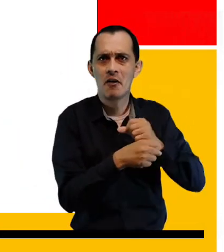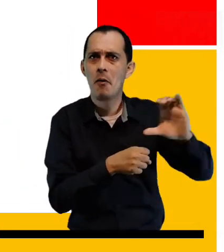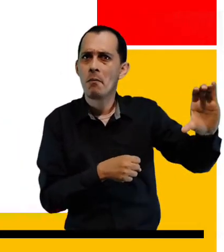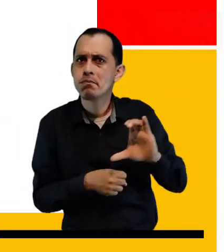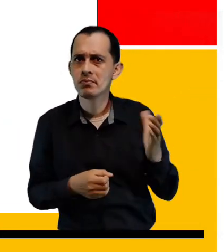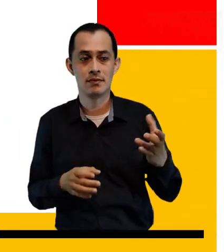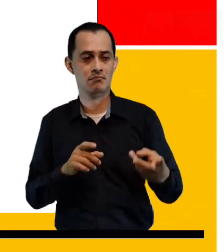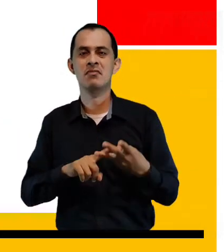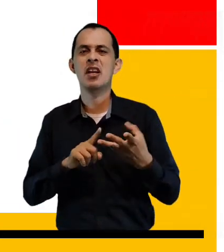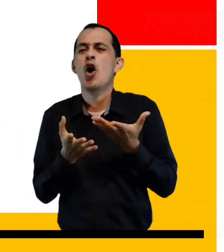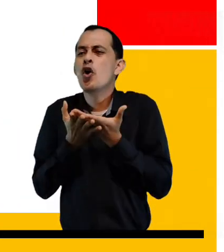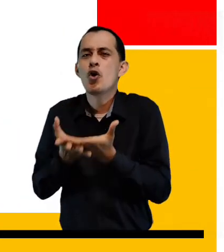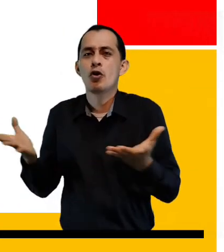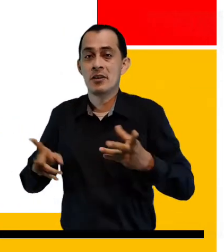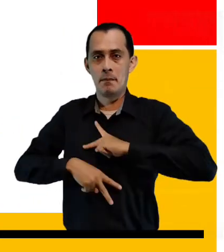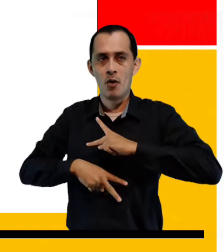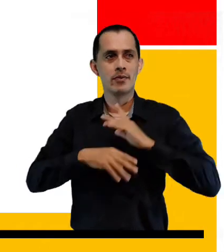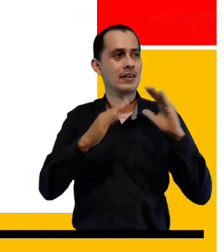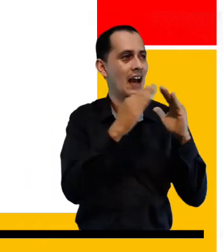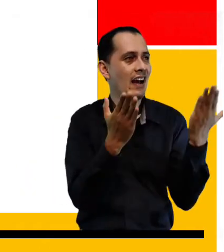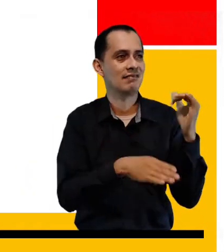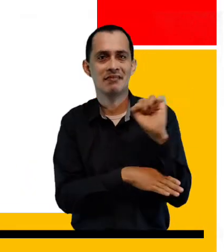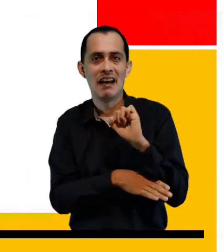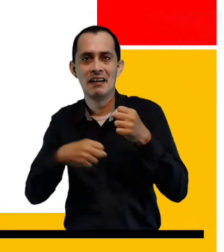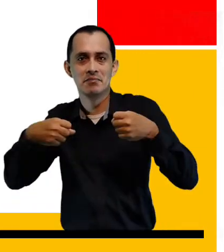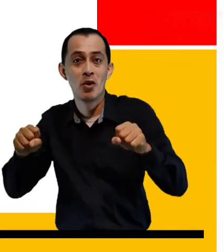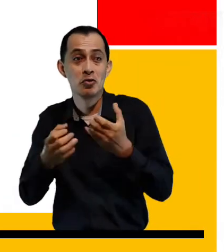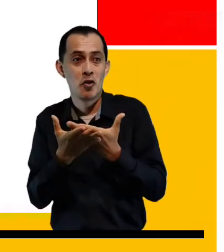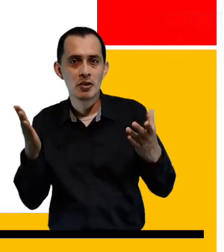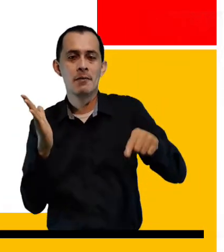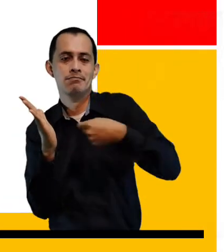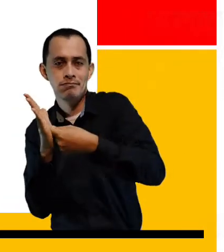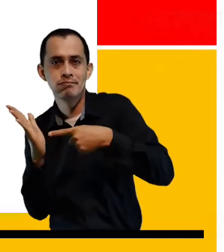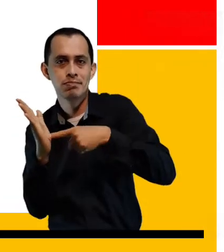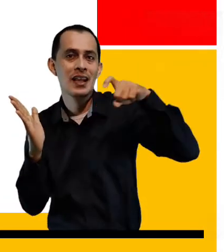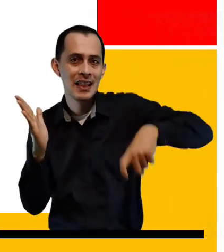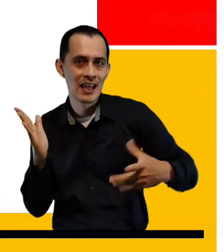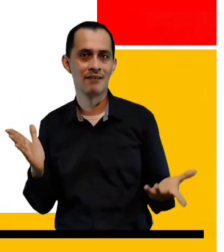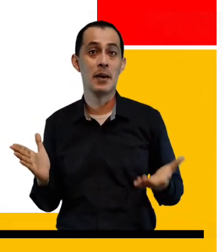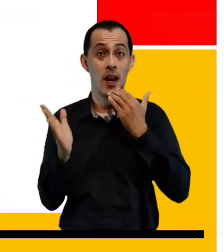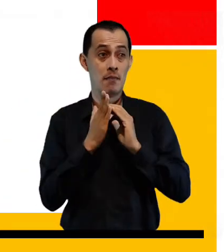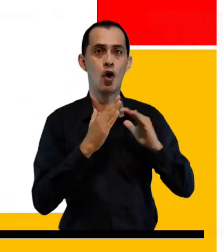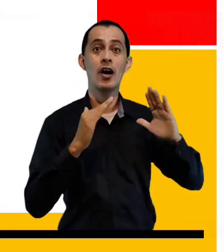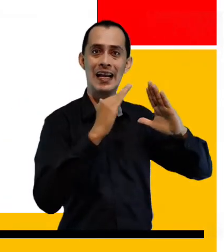respectivos soportes que corresponderán a los números de registro catastral que se tenga,